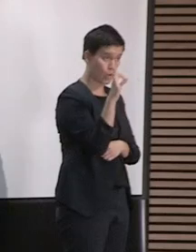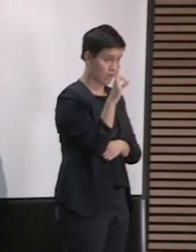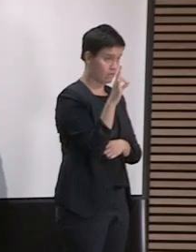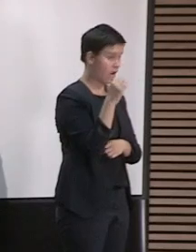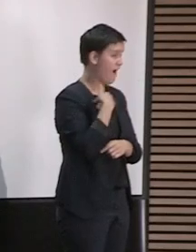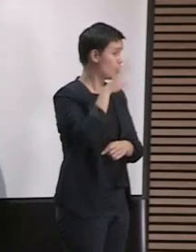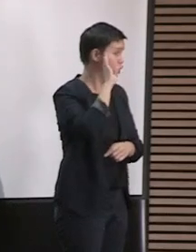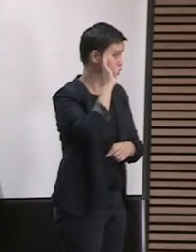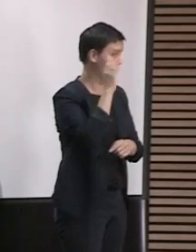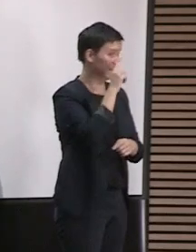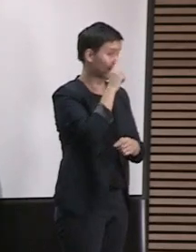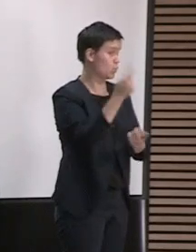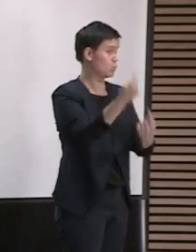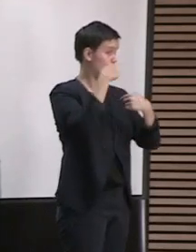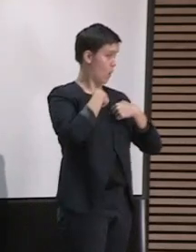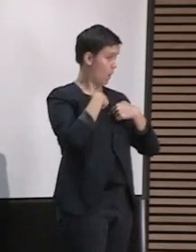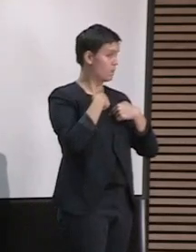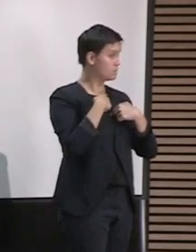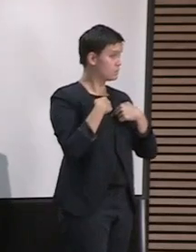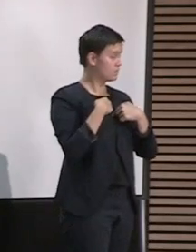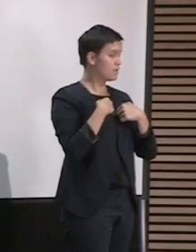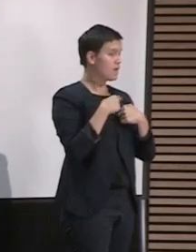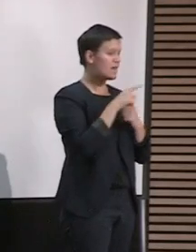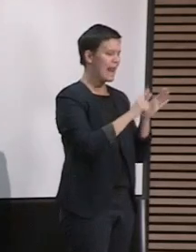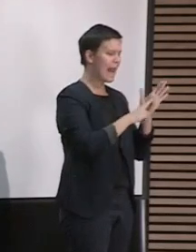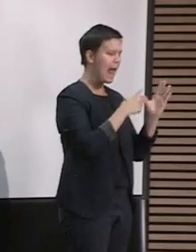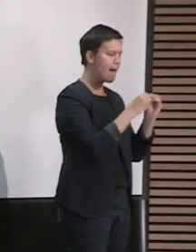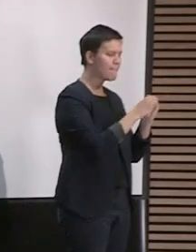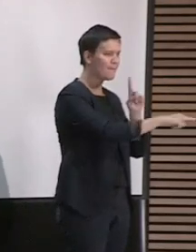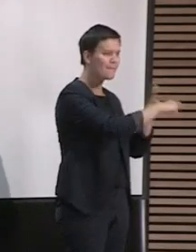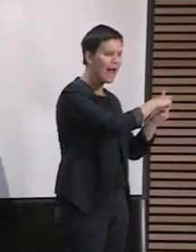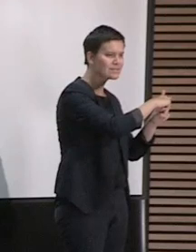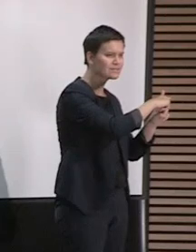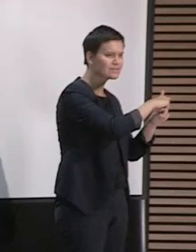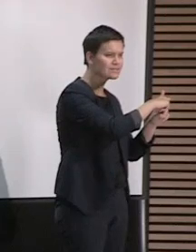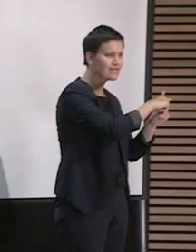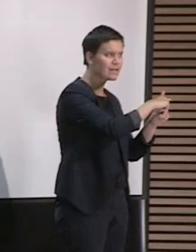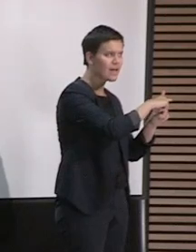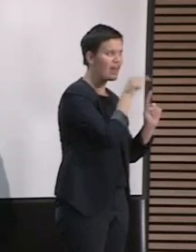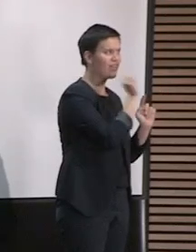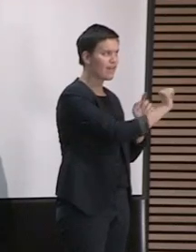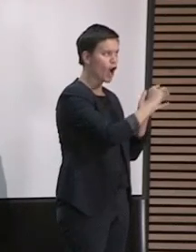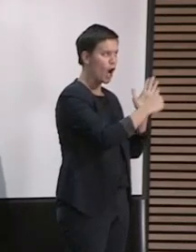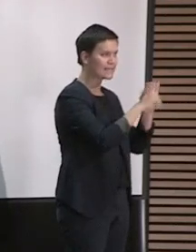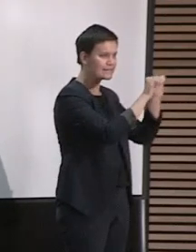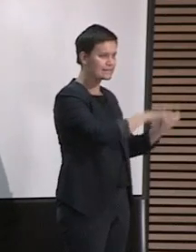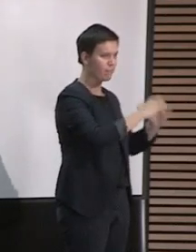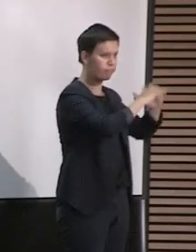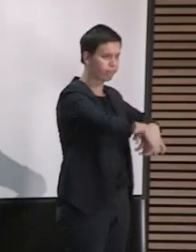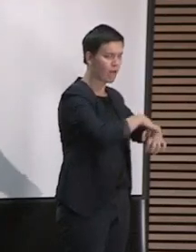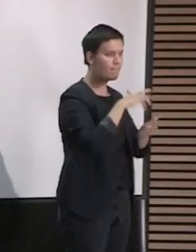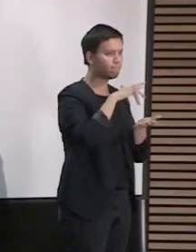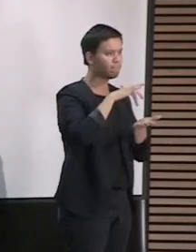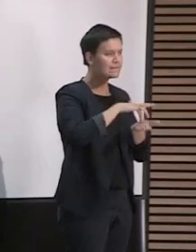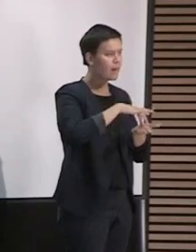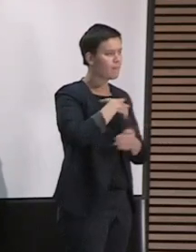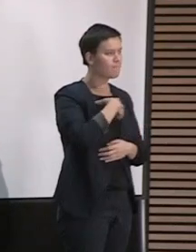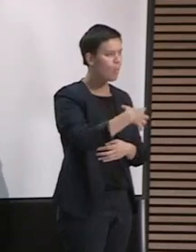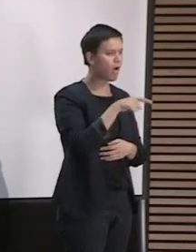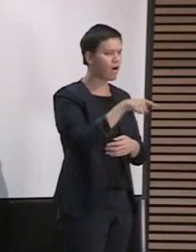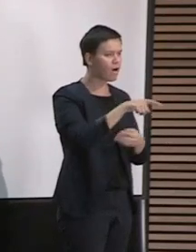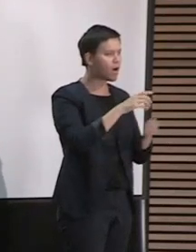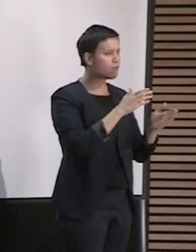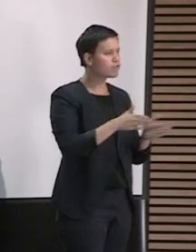ra ano ahau. Dr McElnay, kua